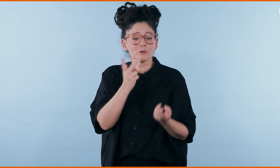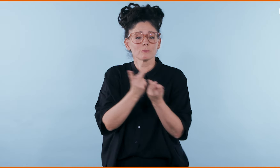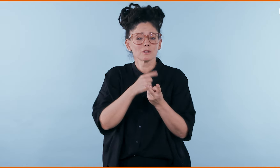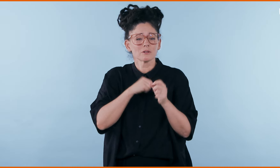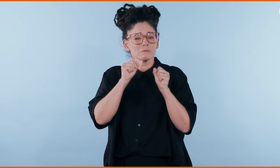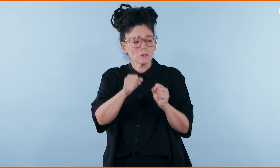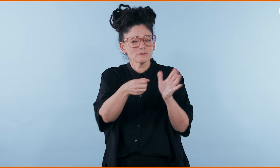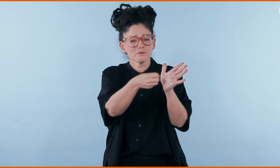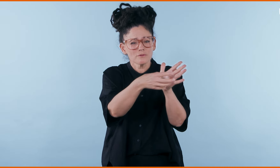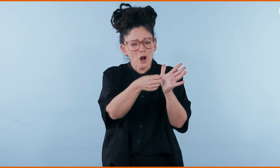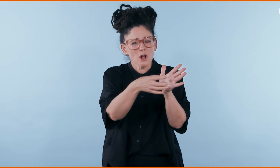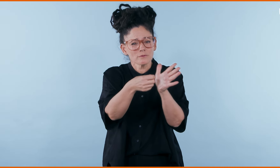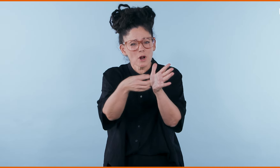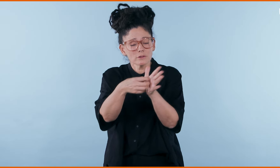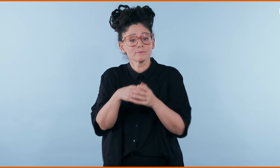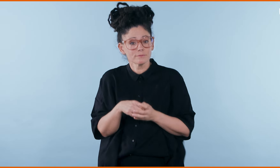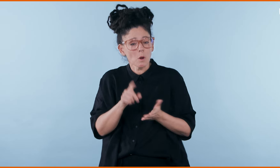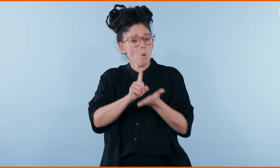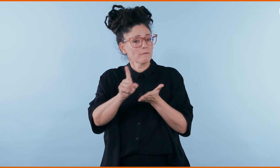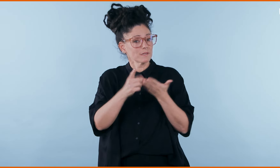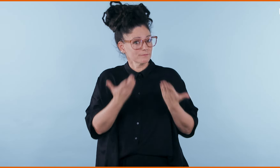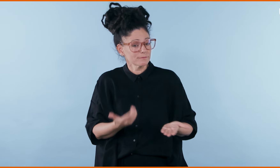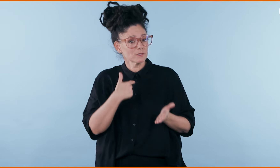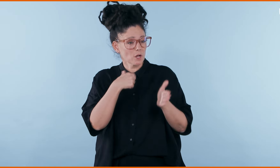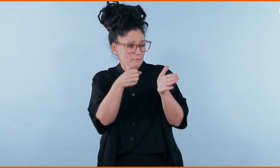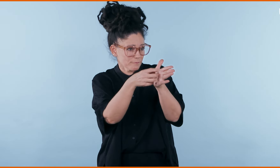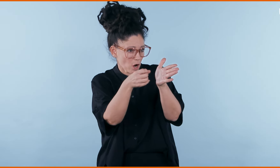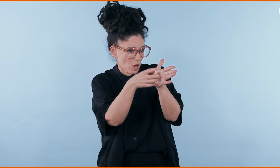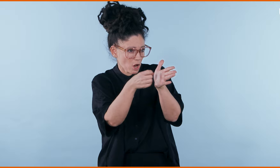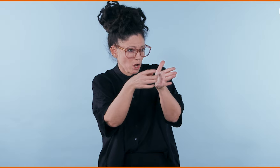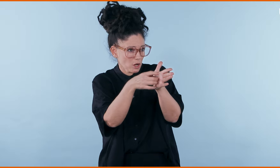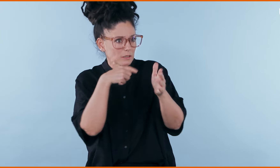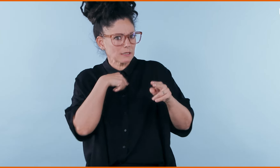Det innebär att jag måste förklara varje gång. Ett exempel är när jag försöker förklara för en handläggare.